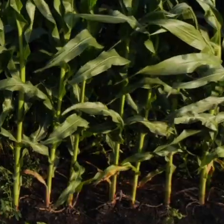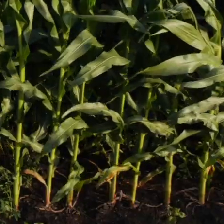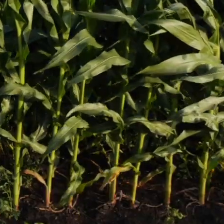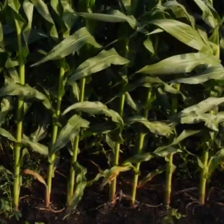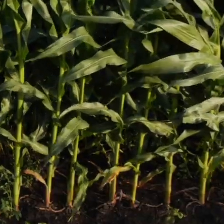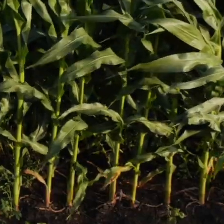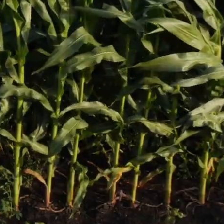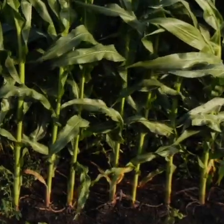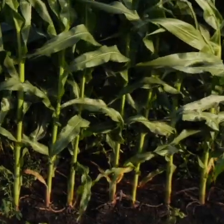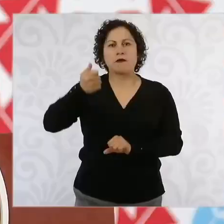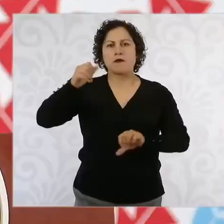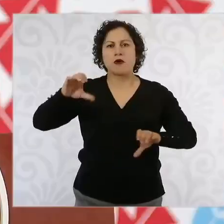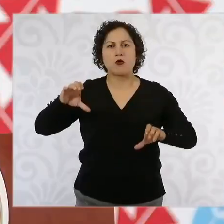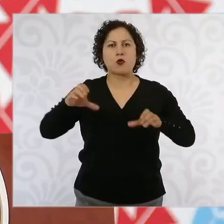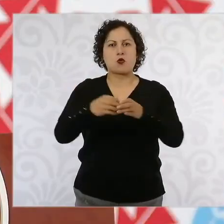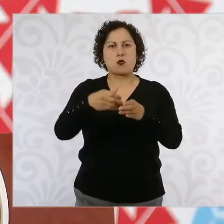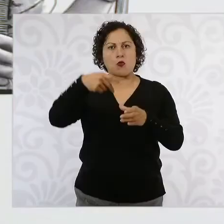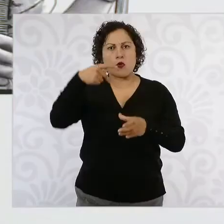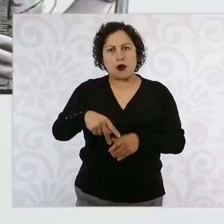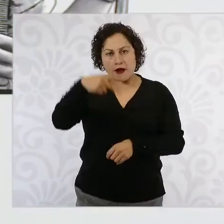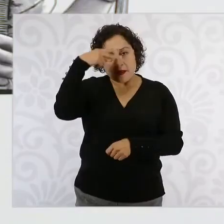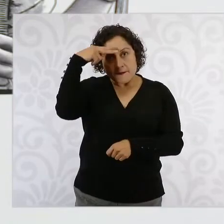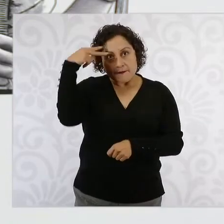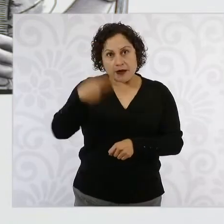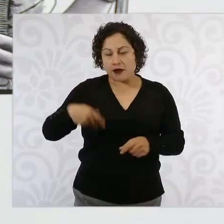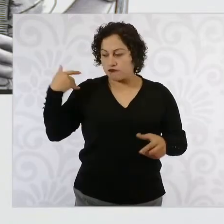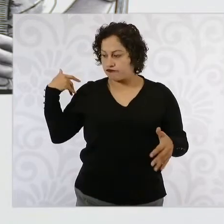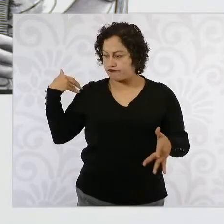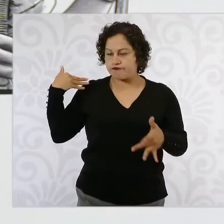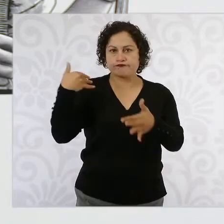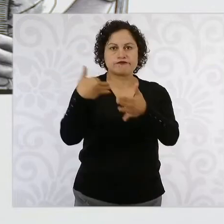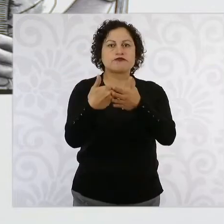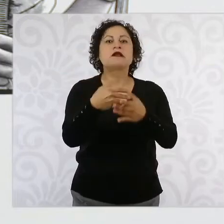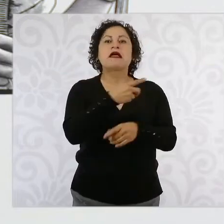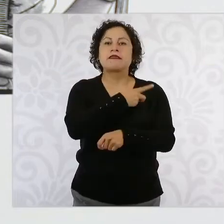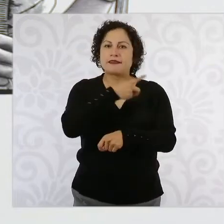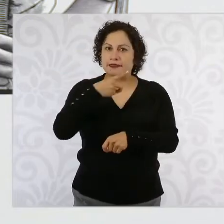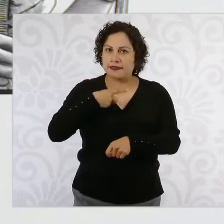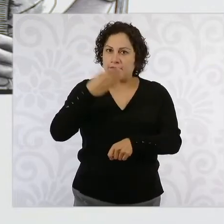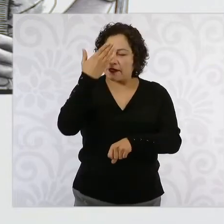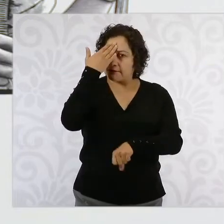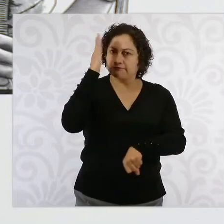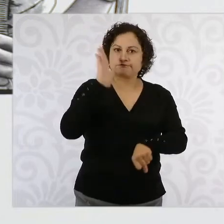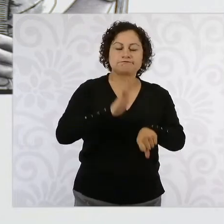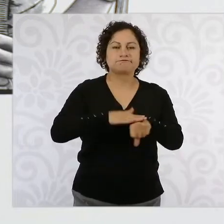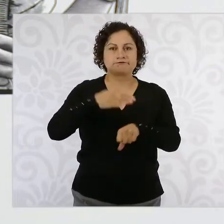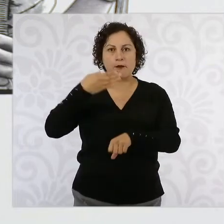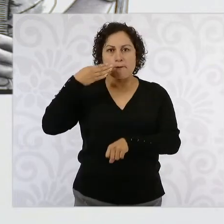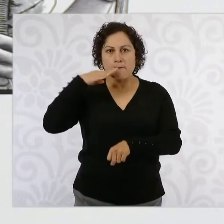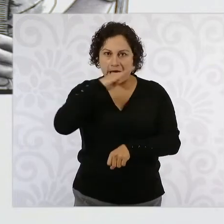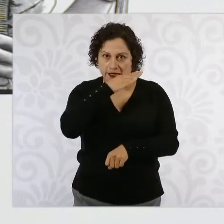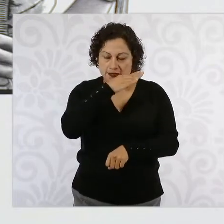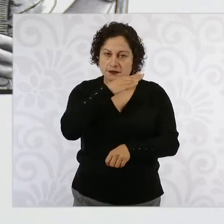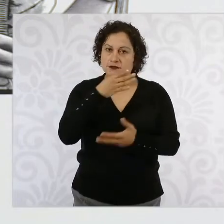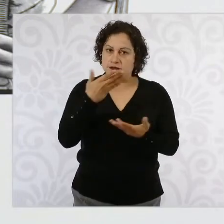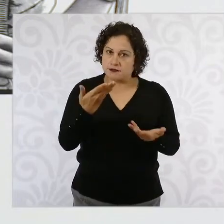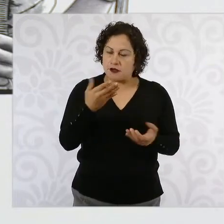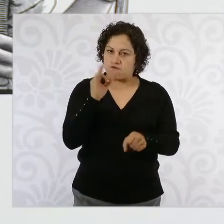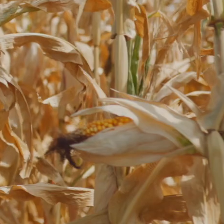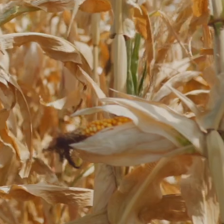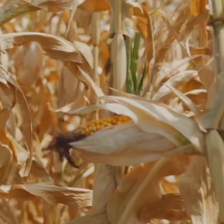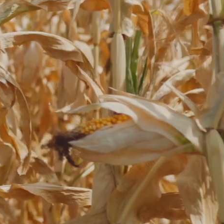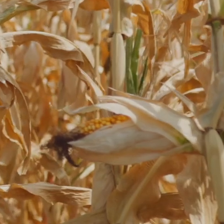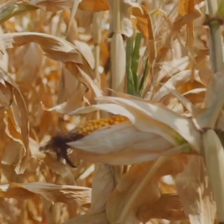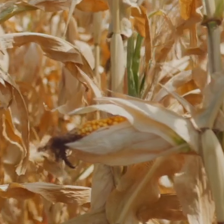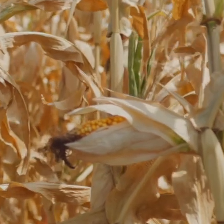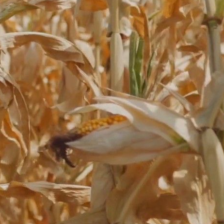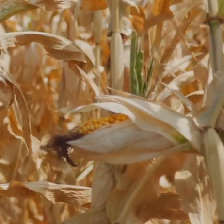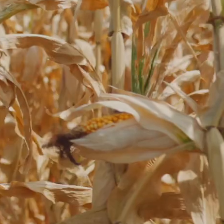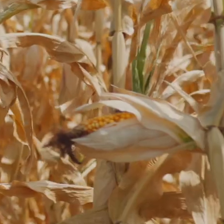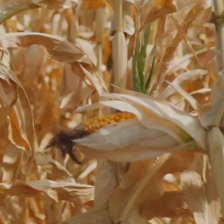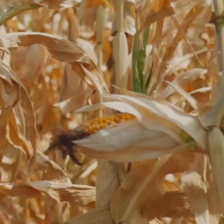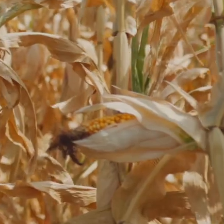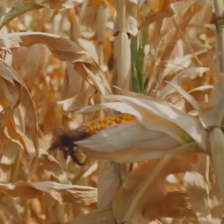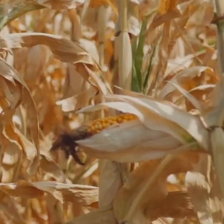y de hoy y la resistencia con el maíz El maíz es México por eso se dice sin maíz No hay país